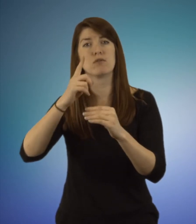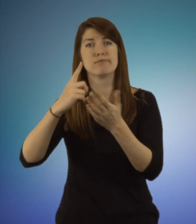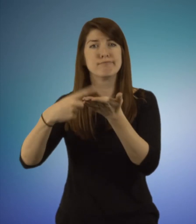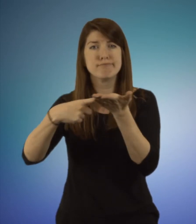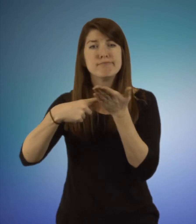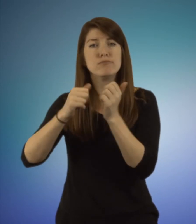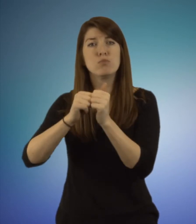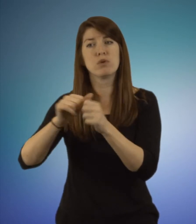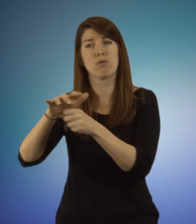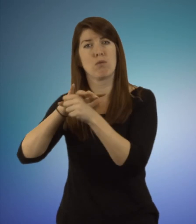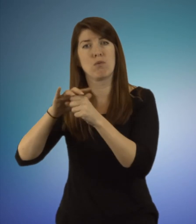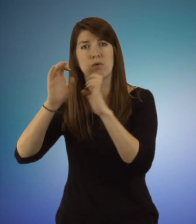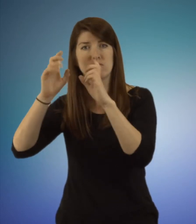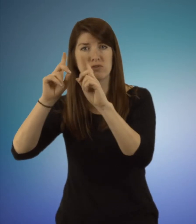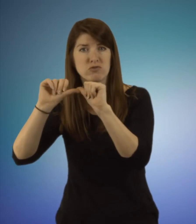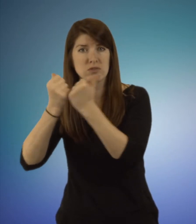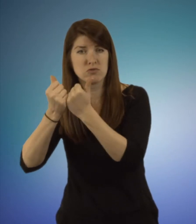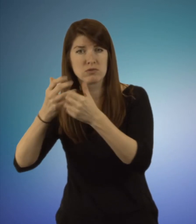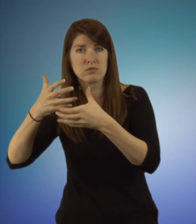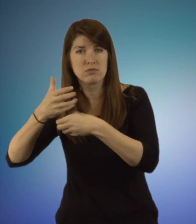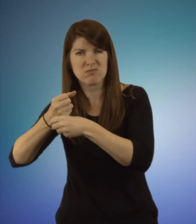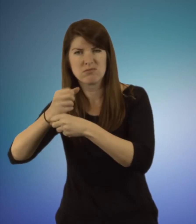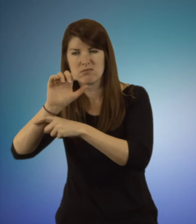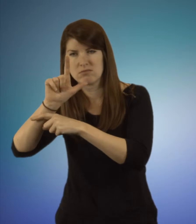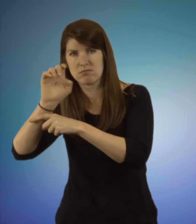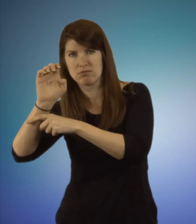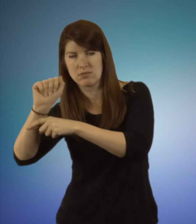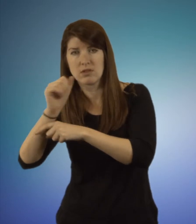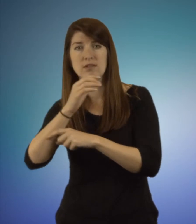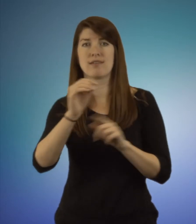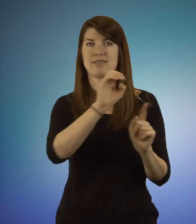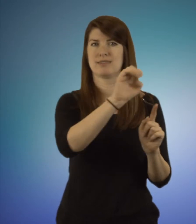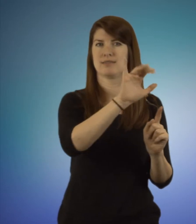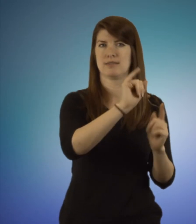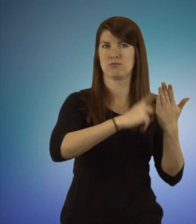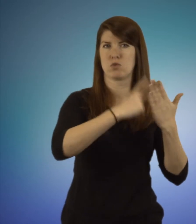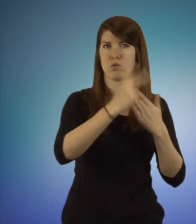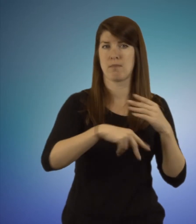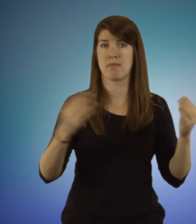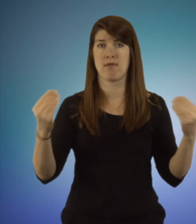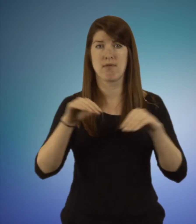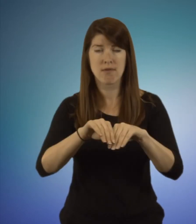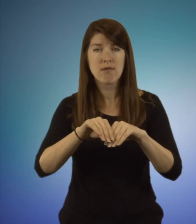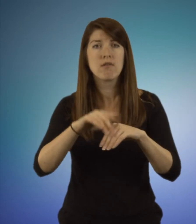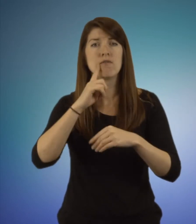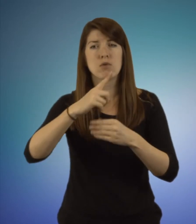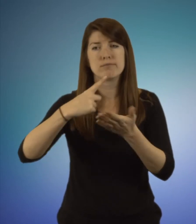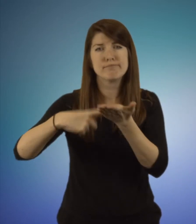educación y el programa ECI con el fin de comenzar a desarrollar el mejor plan para la